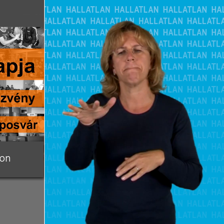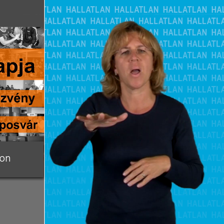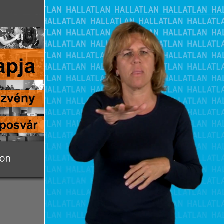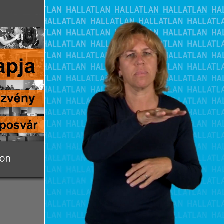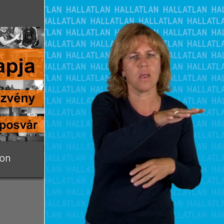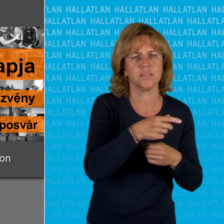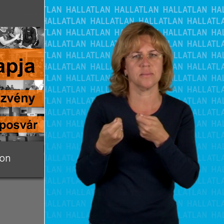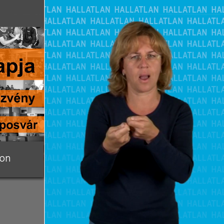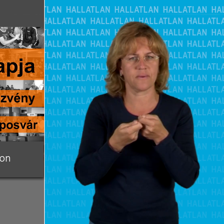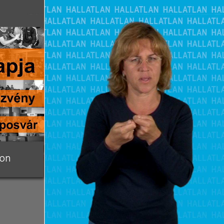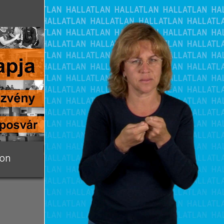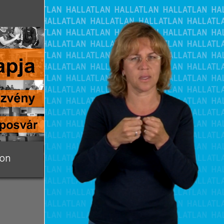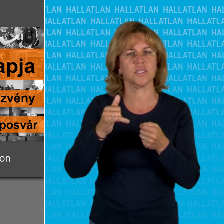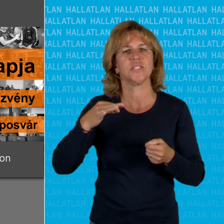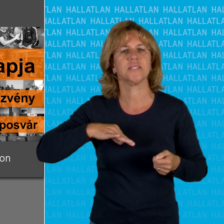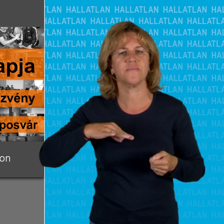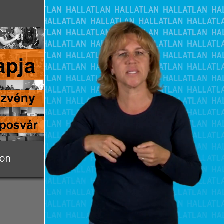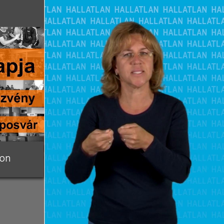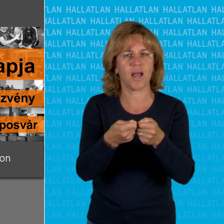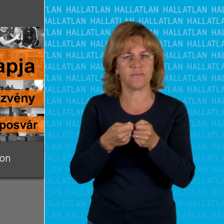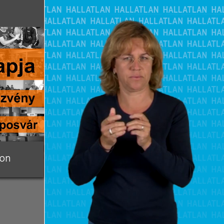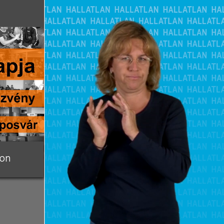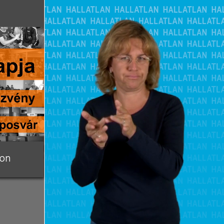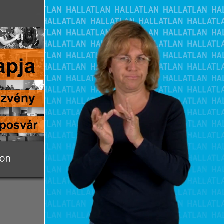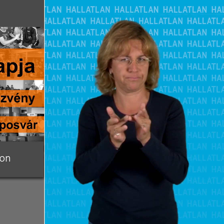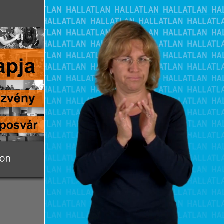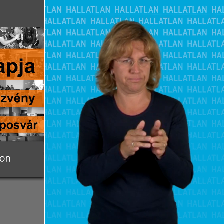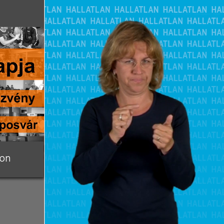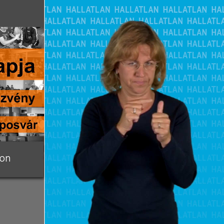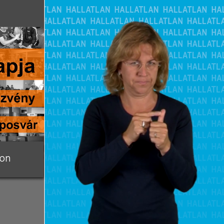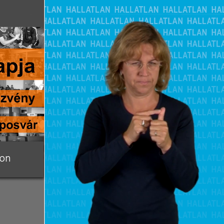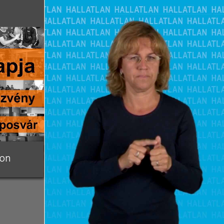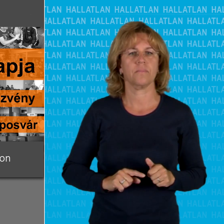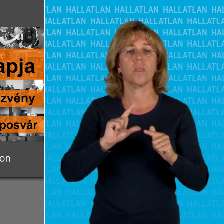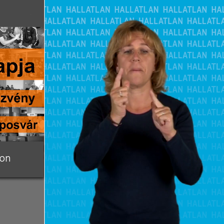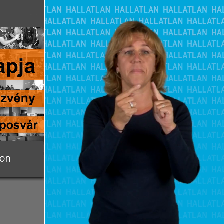megyei szervezetek és civil szervezetek bemutatkozása